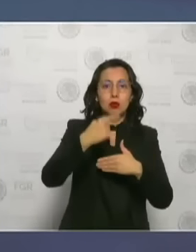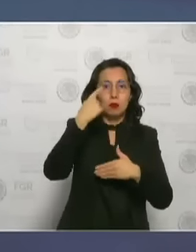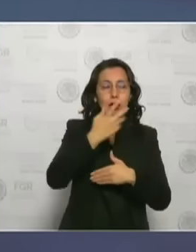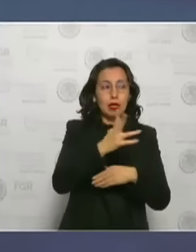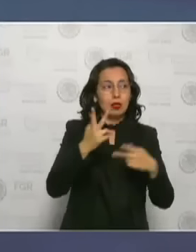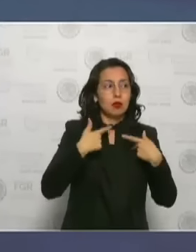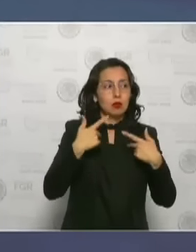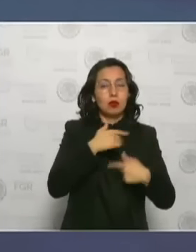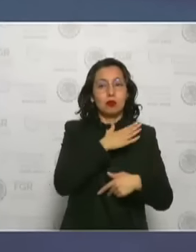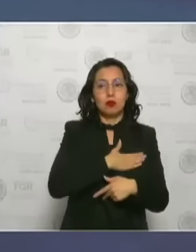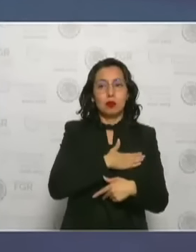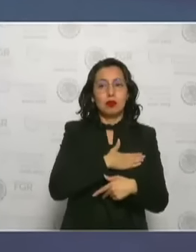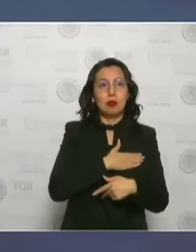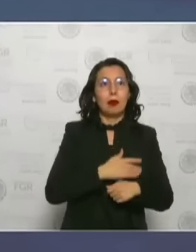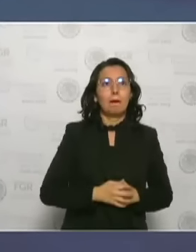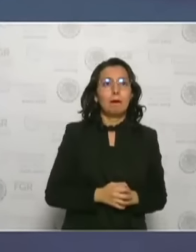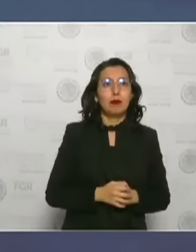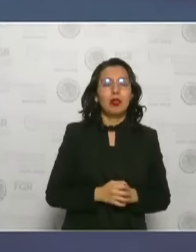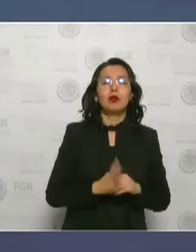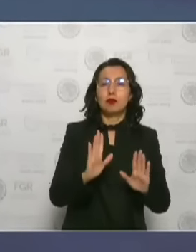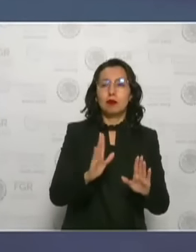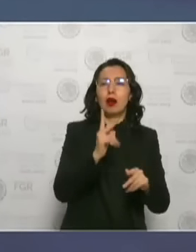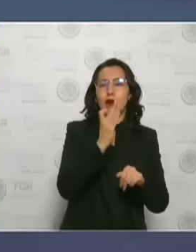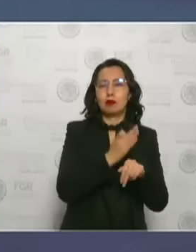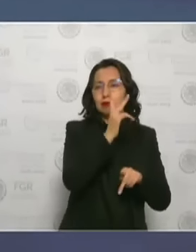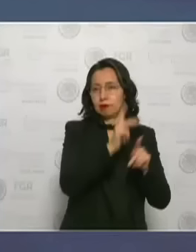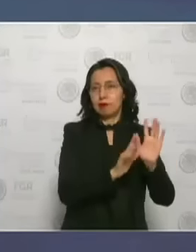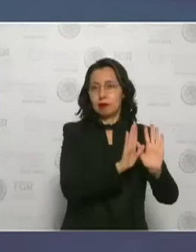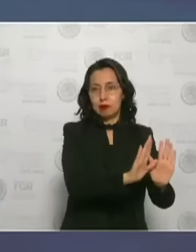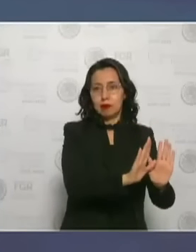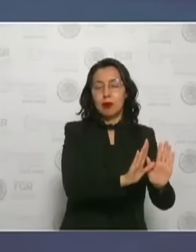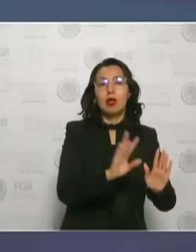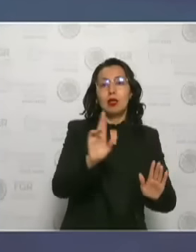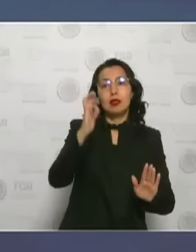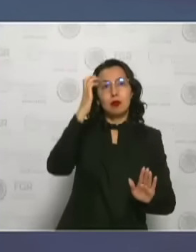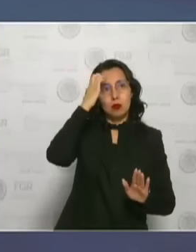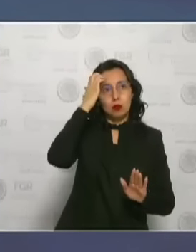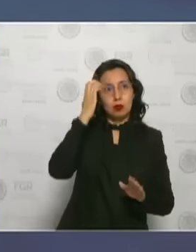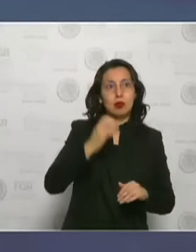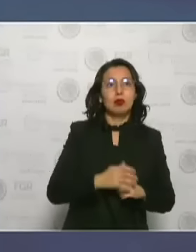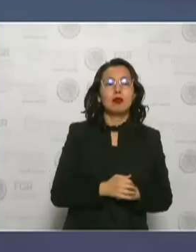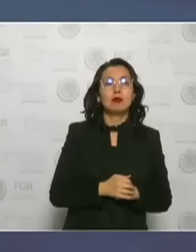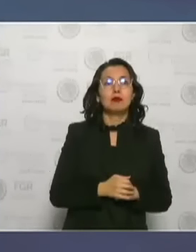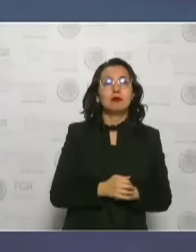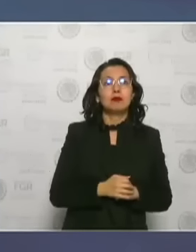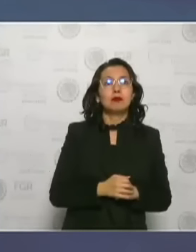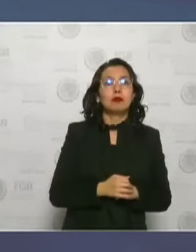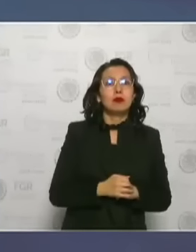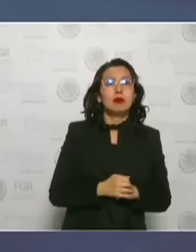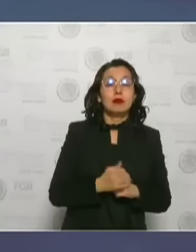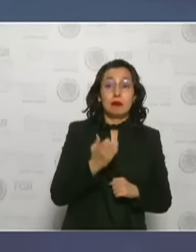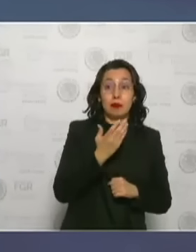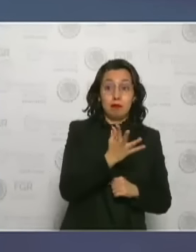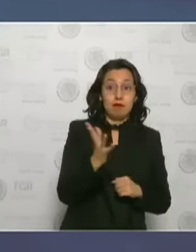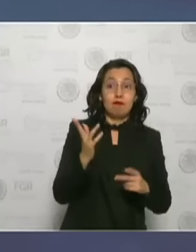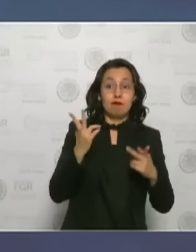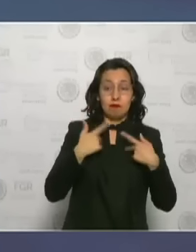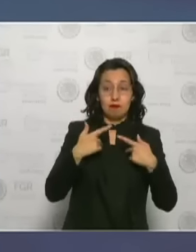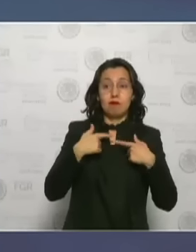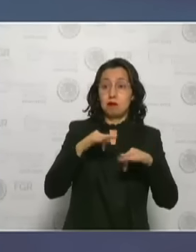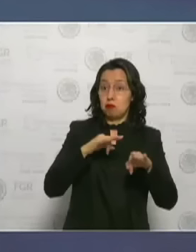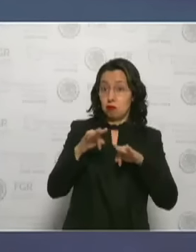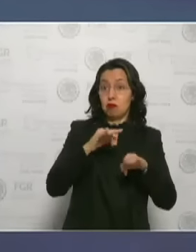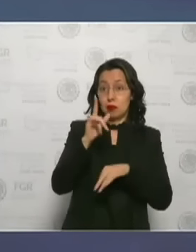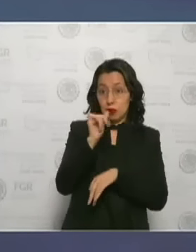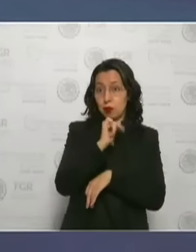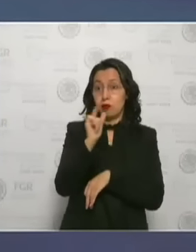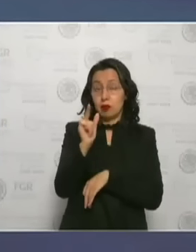justicia. Aquí quiero aprovechar para reconocer el trabajo profesional serio y articulado de